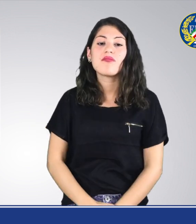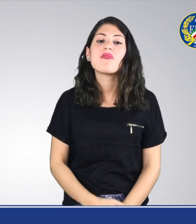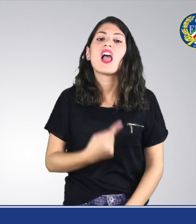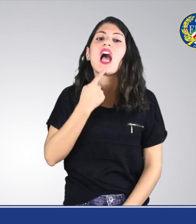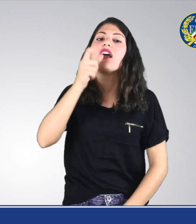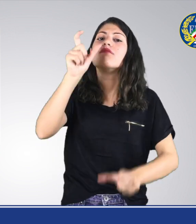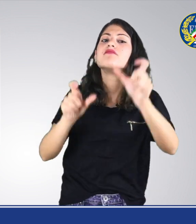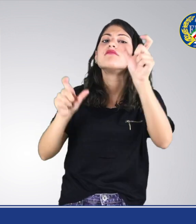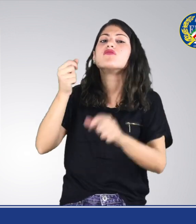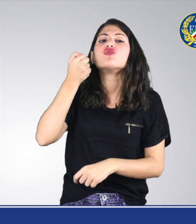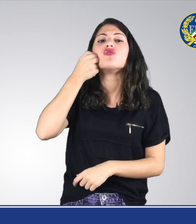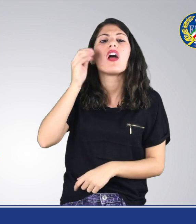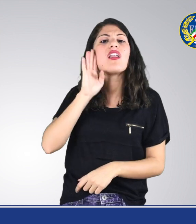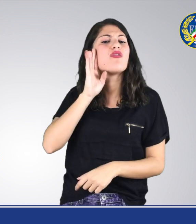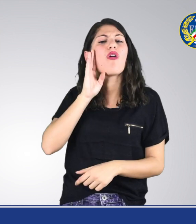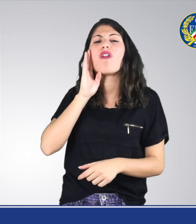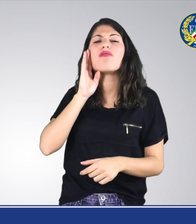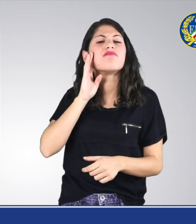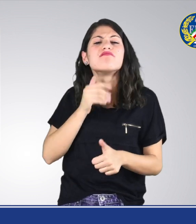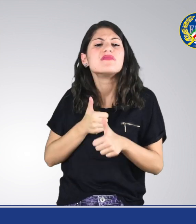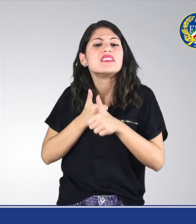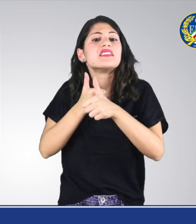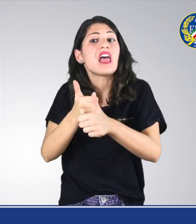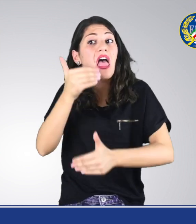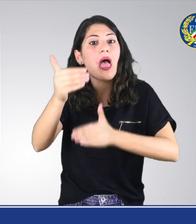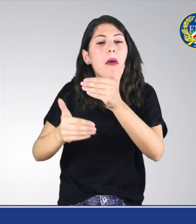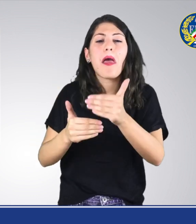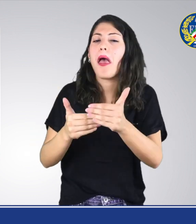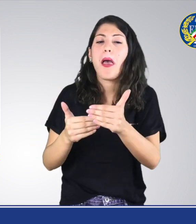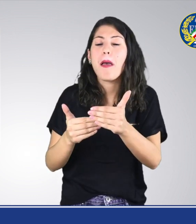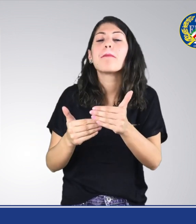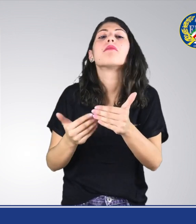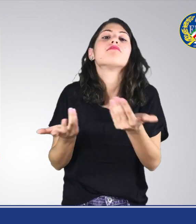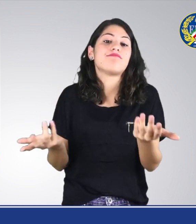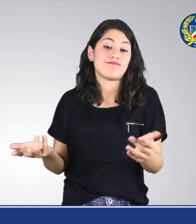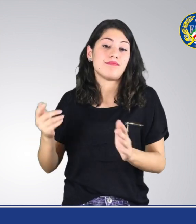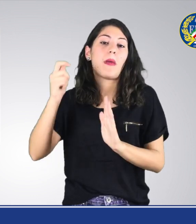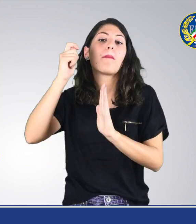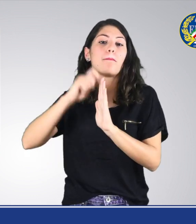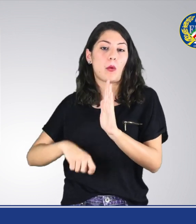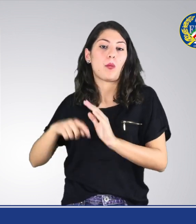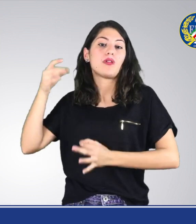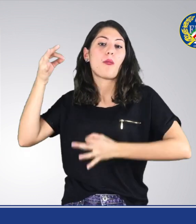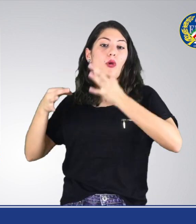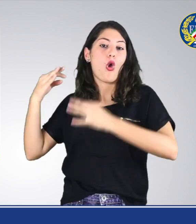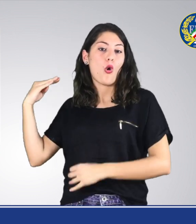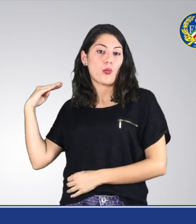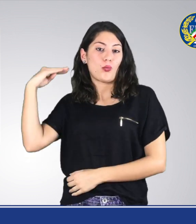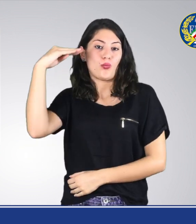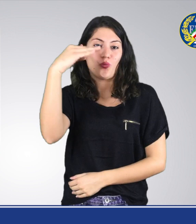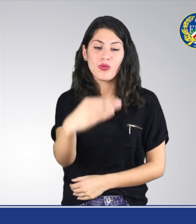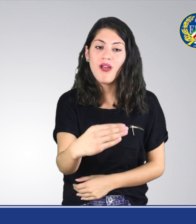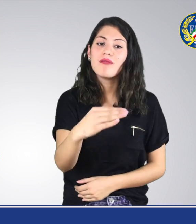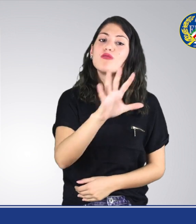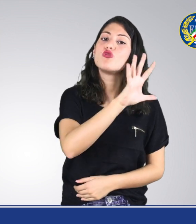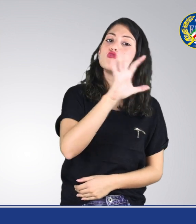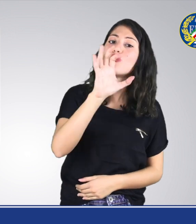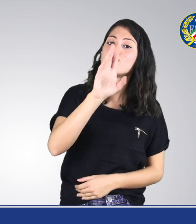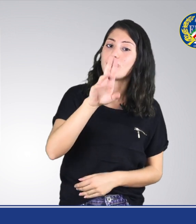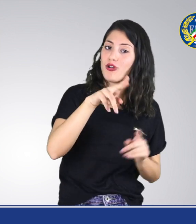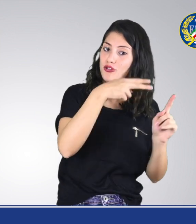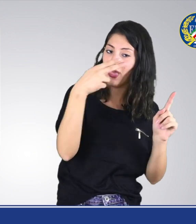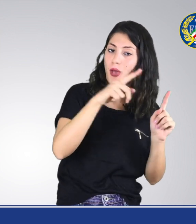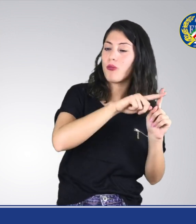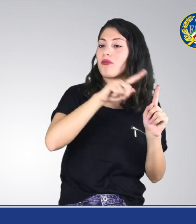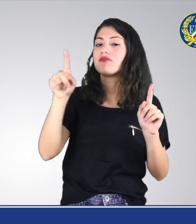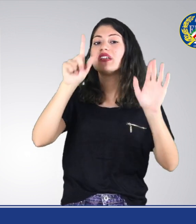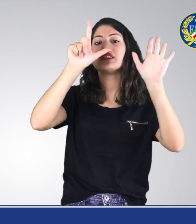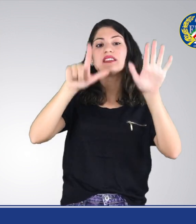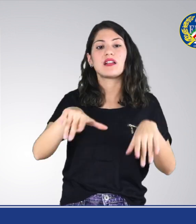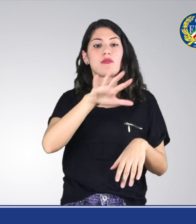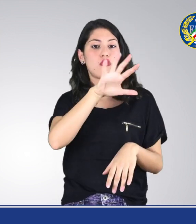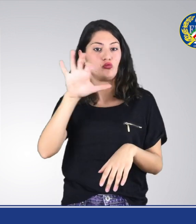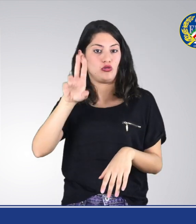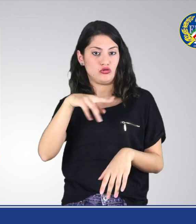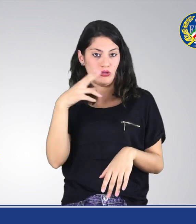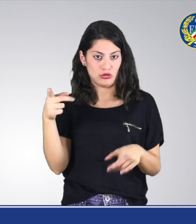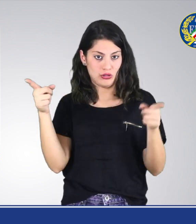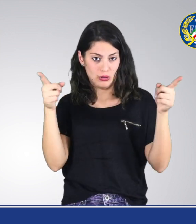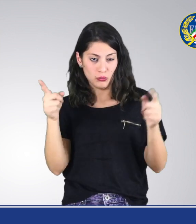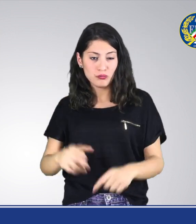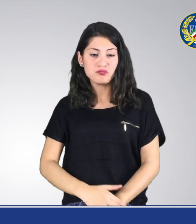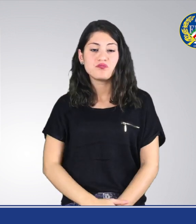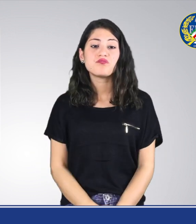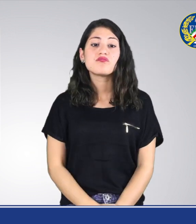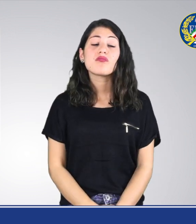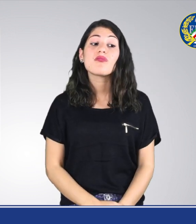i genitori possono incorrere in sanzioni amministrative pecuniarie (multe da 500 a settemilacinquecento euro)